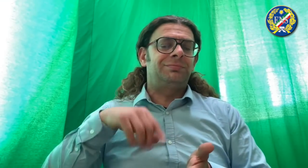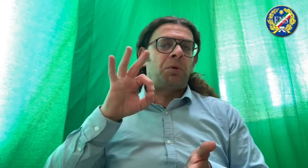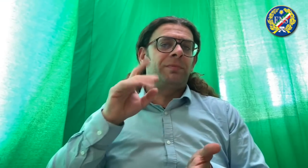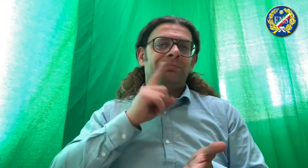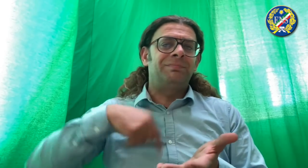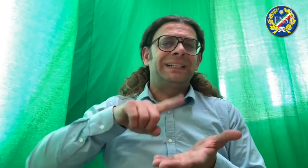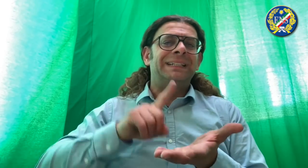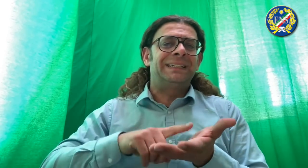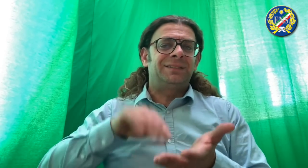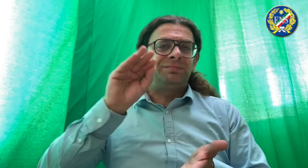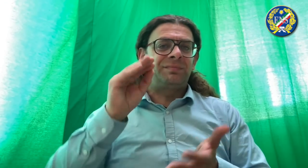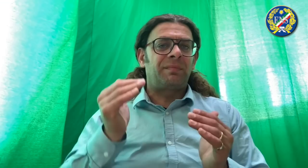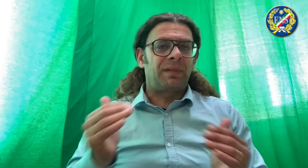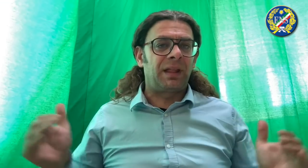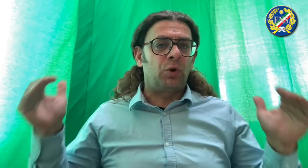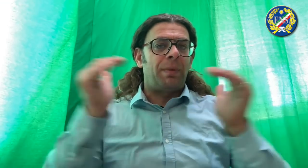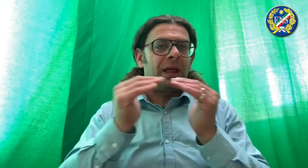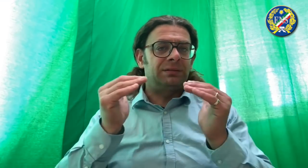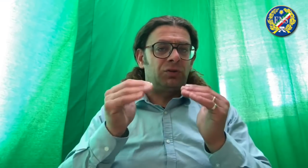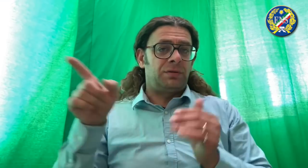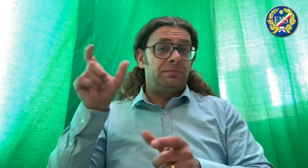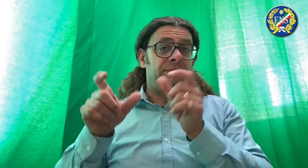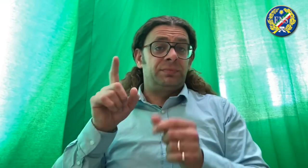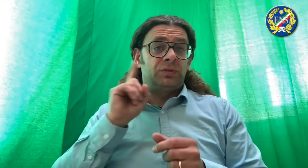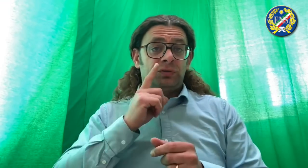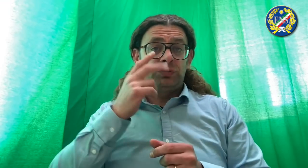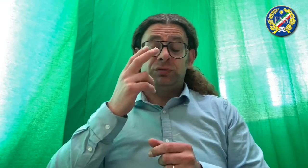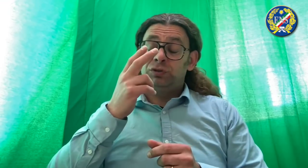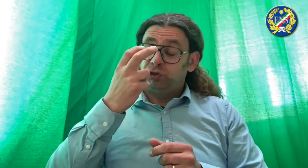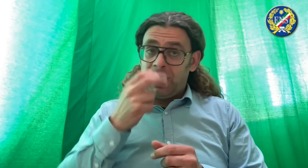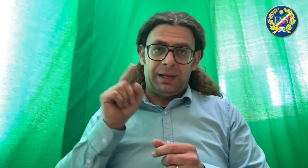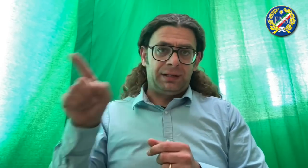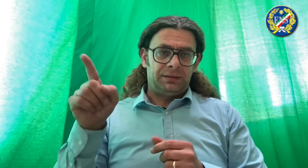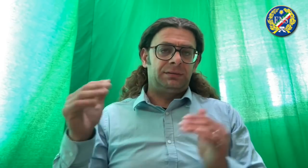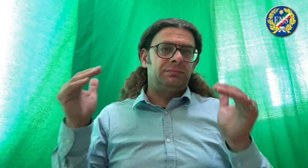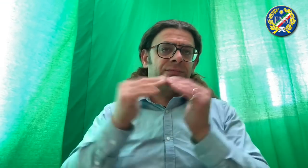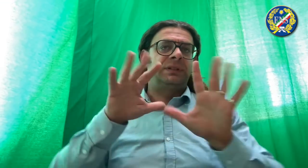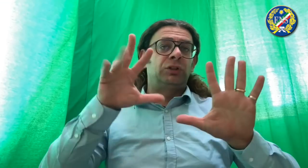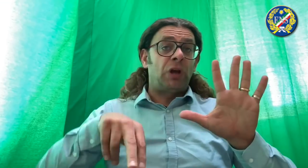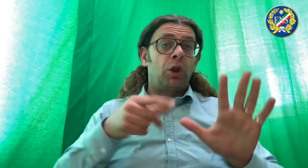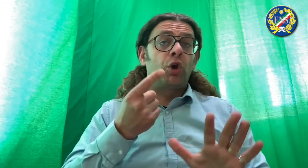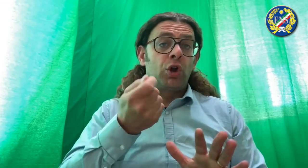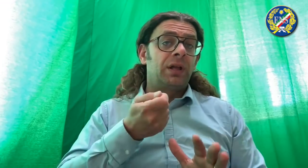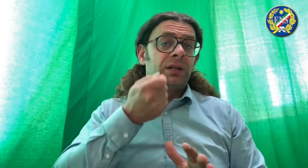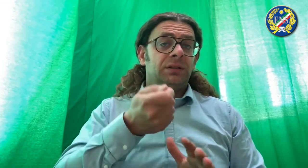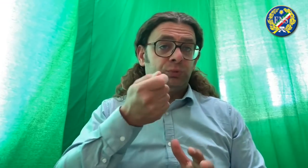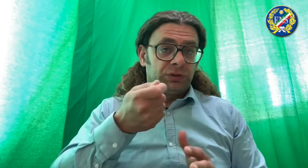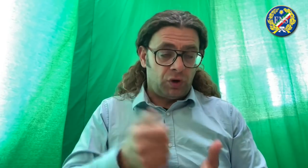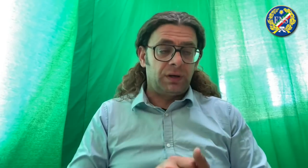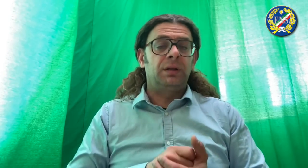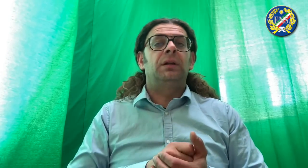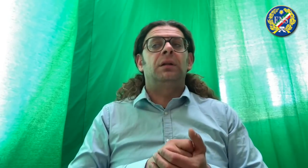Ritengo che sia un diritto di noi persone sorde chiedere un trattamento paritario a quello riservato alle persone cieche ossia 10 anni di scivolo retribuito.